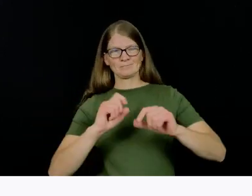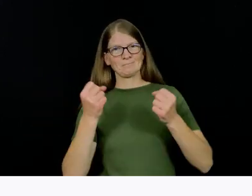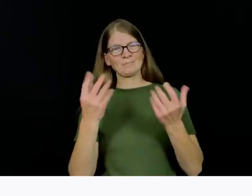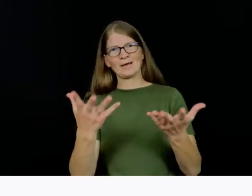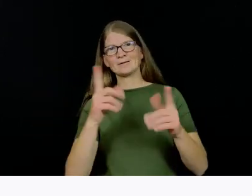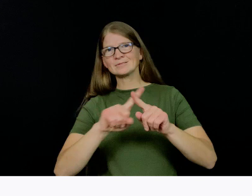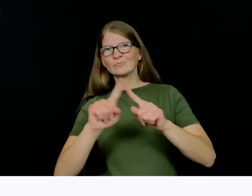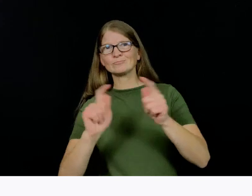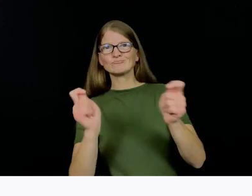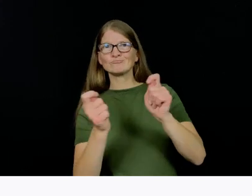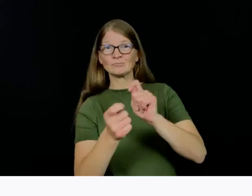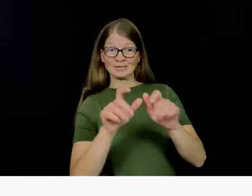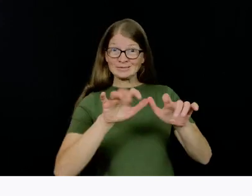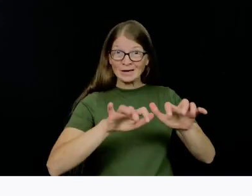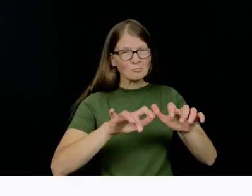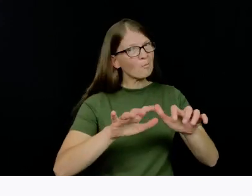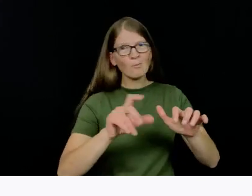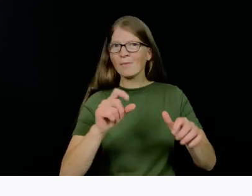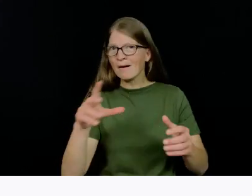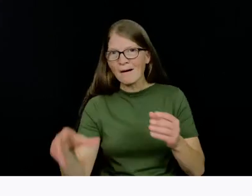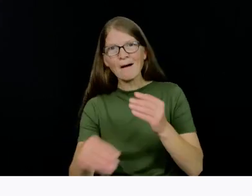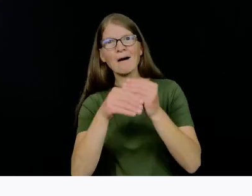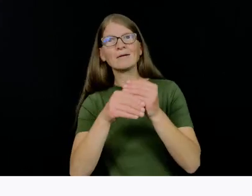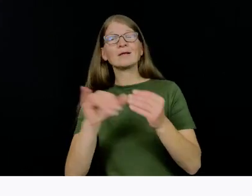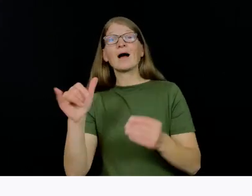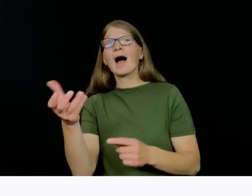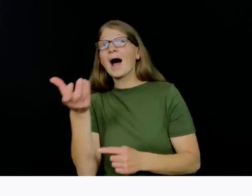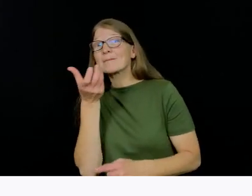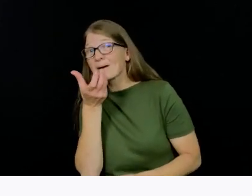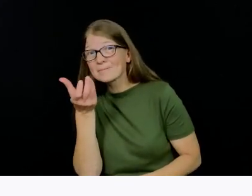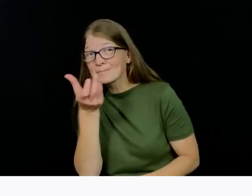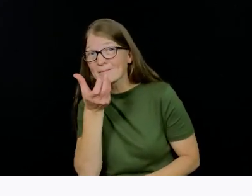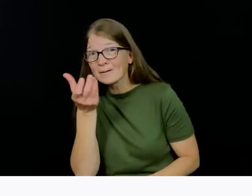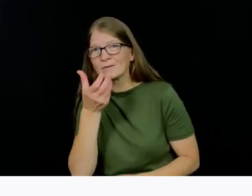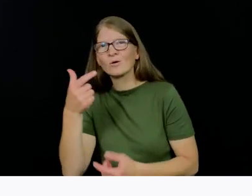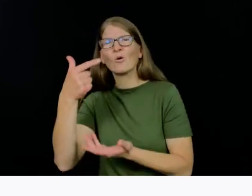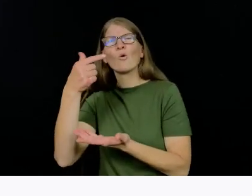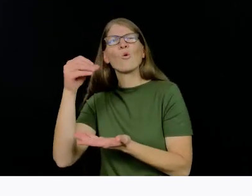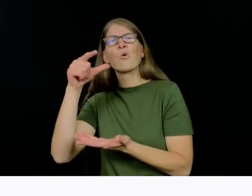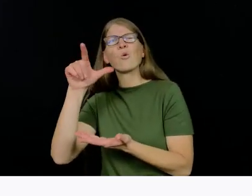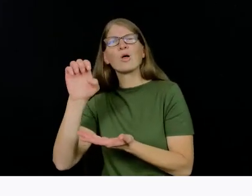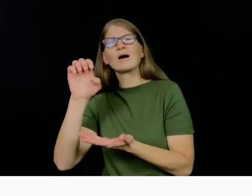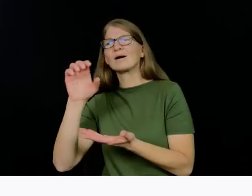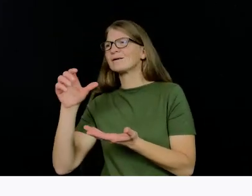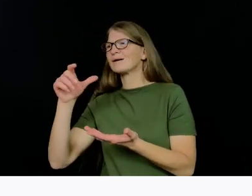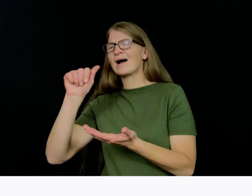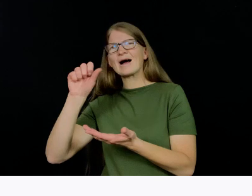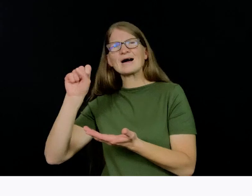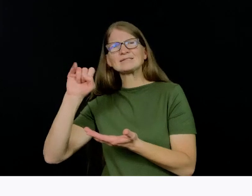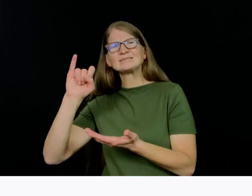للبحث عن معلومات على Google سواء كنتم تسألون مساعد Google الخاص بكم لمعرفة آخر أخبار فيروس كورونا المستجد